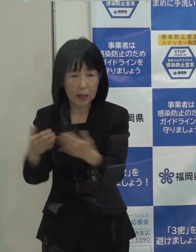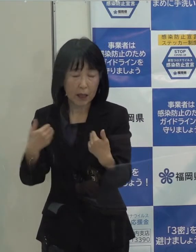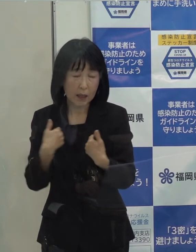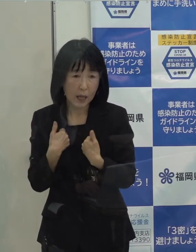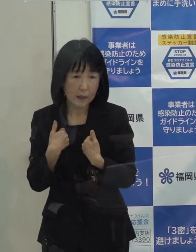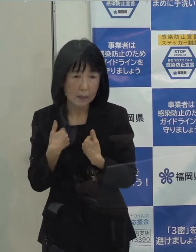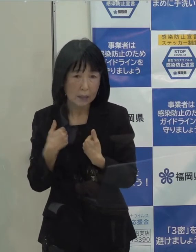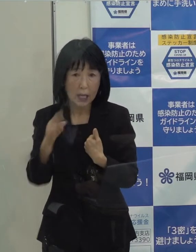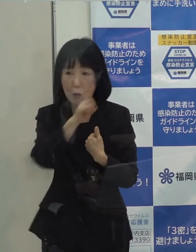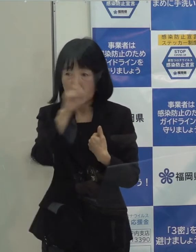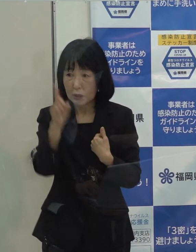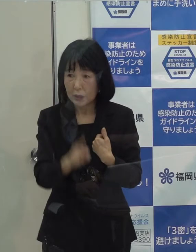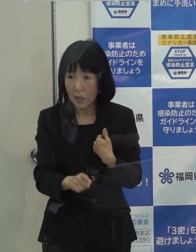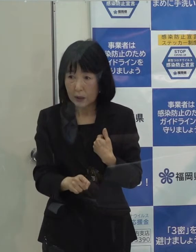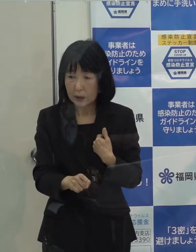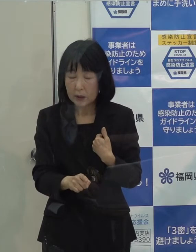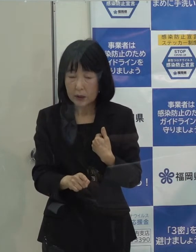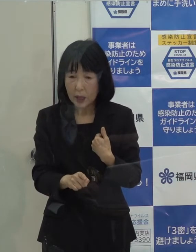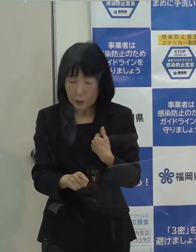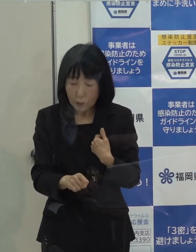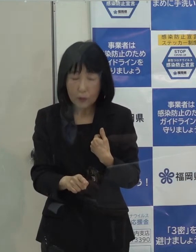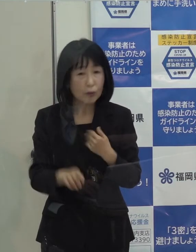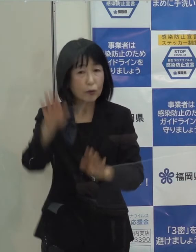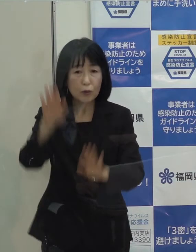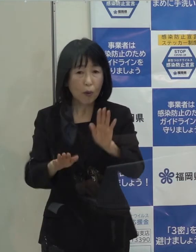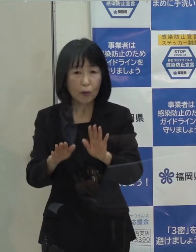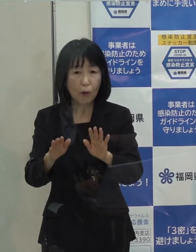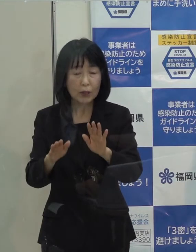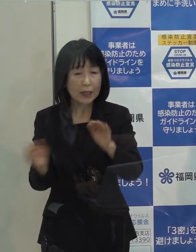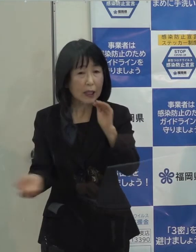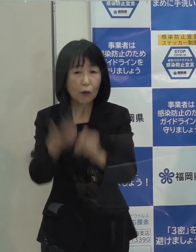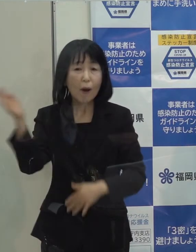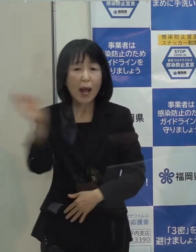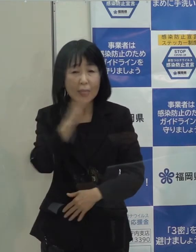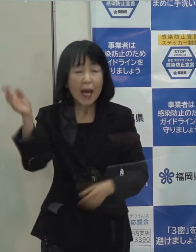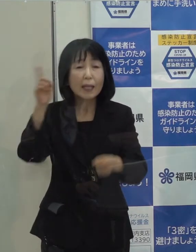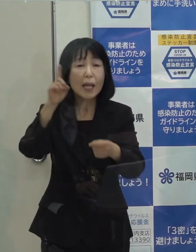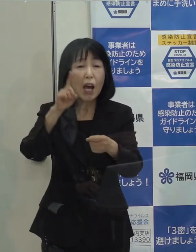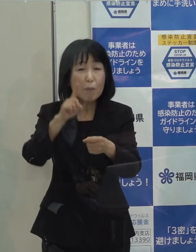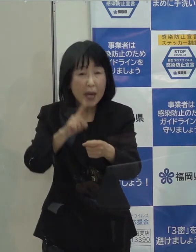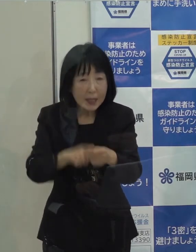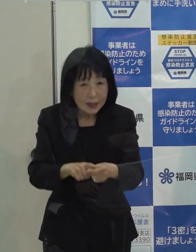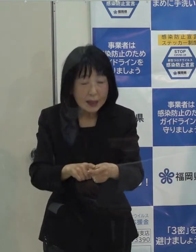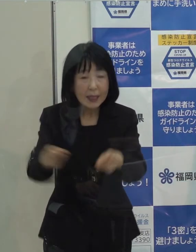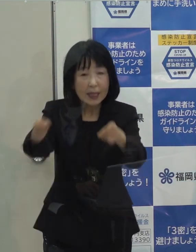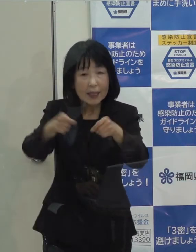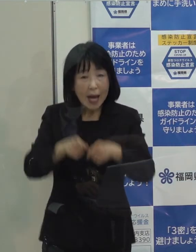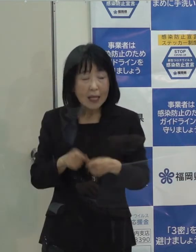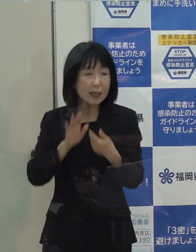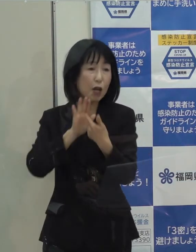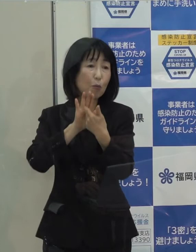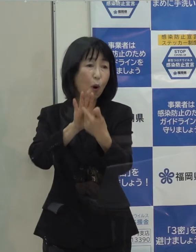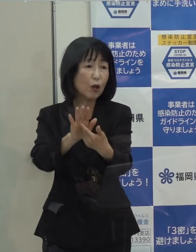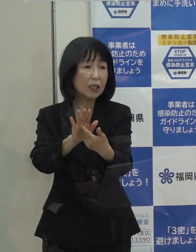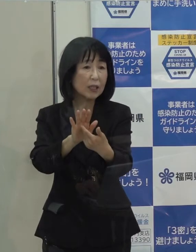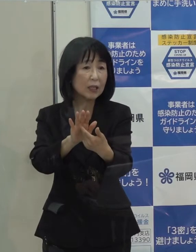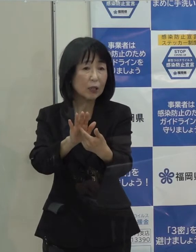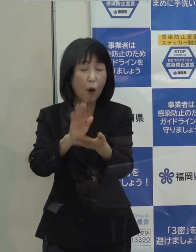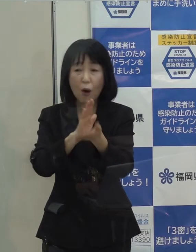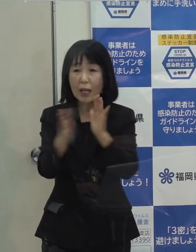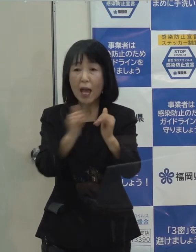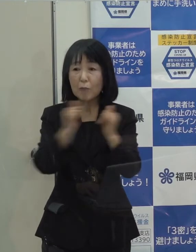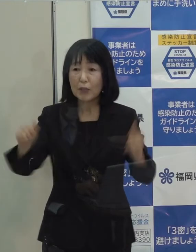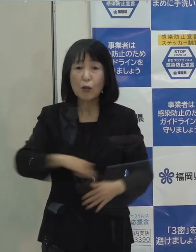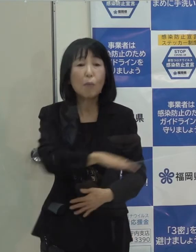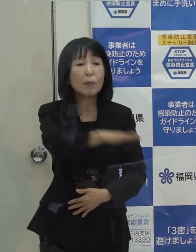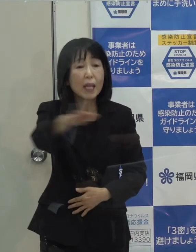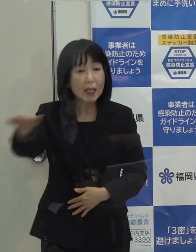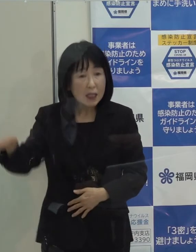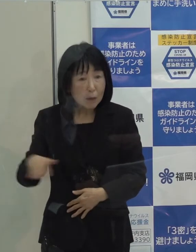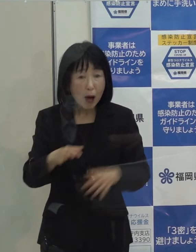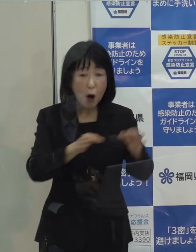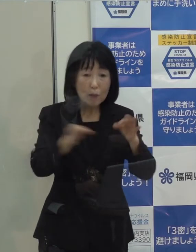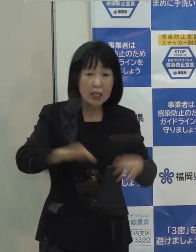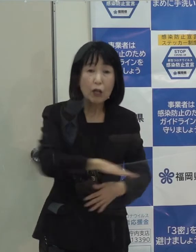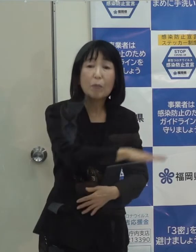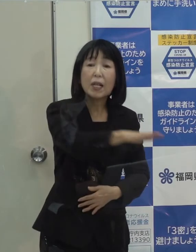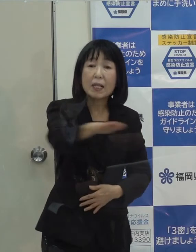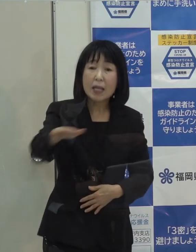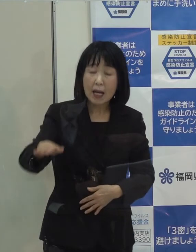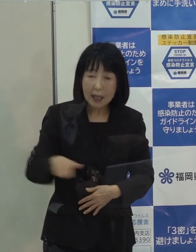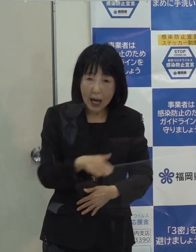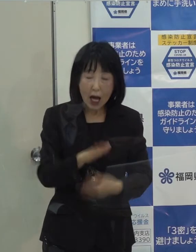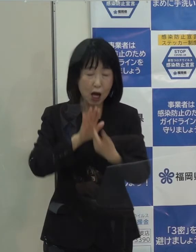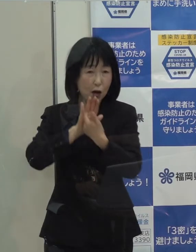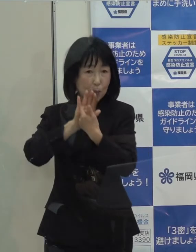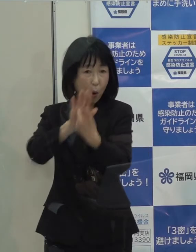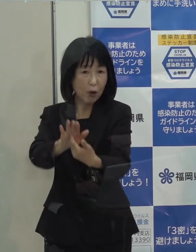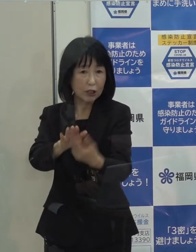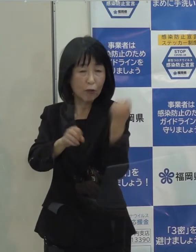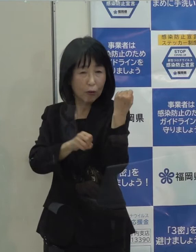それを避けるためにも感染防止について 県民の皆さん 事業者の皆さんが 防止の基本をそれぞれ徹底していただくことが大事だと思います